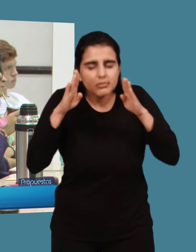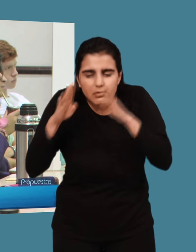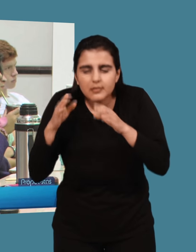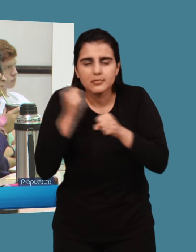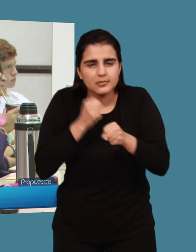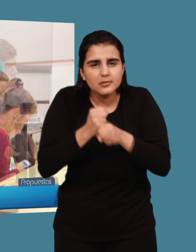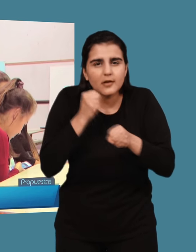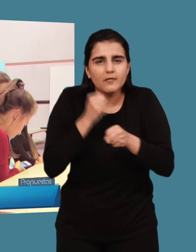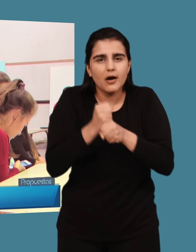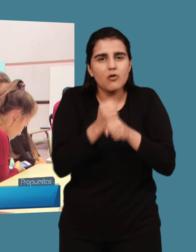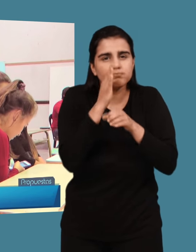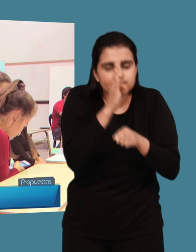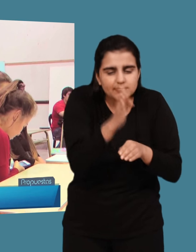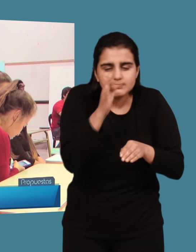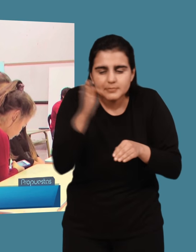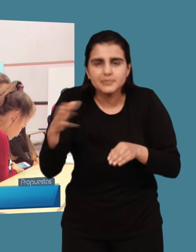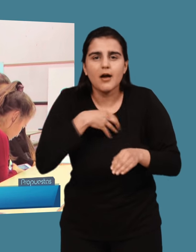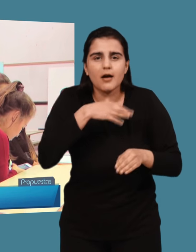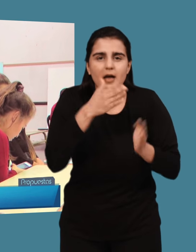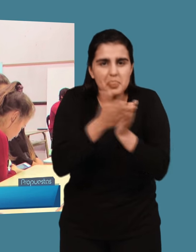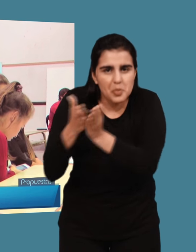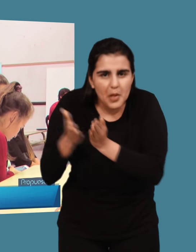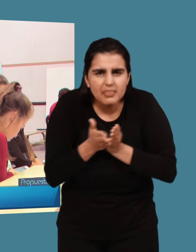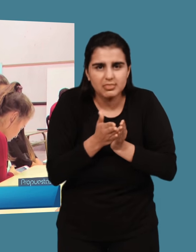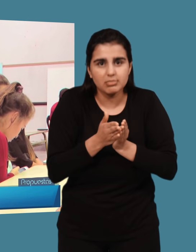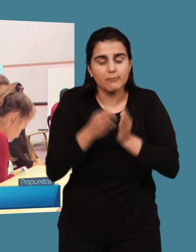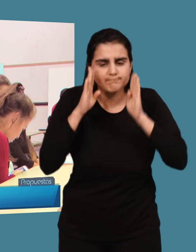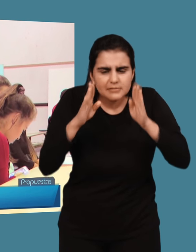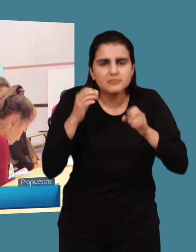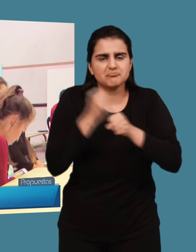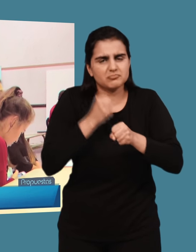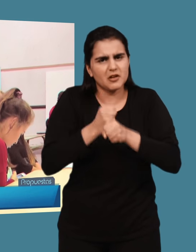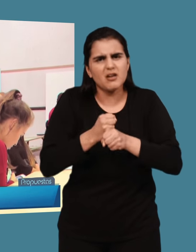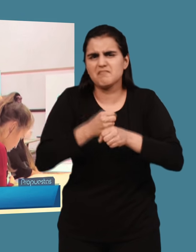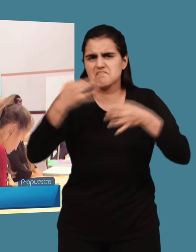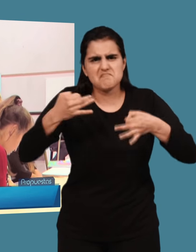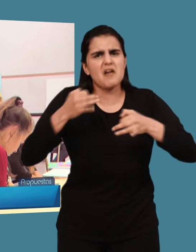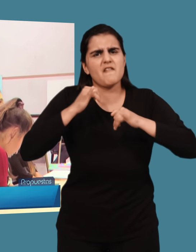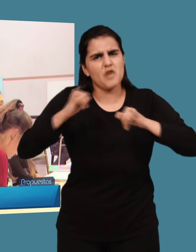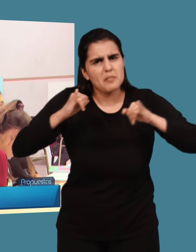el tema de la adaptación con los alumnos . Hay mucha dedicación en ese sentido, esta todo bien señalizado.